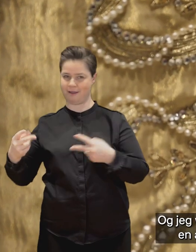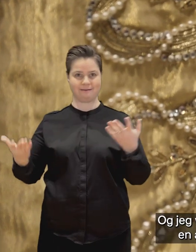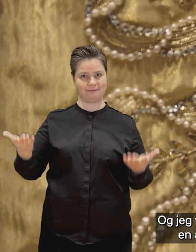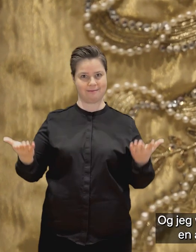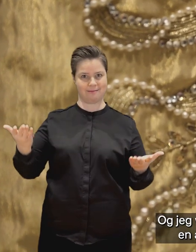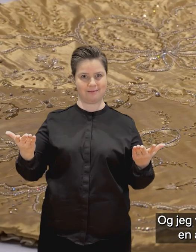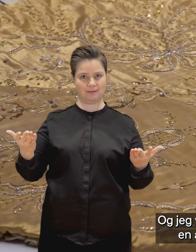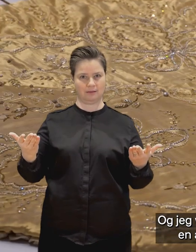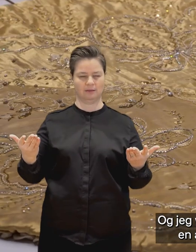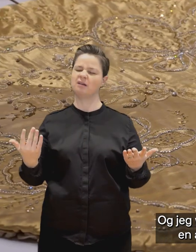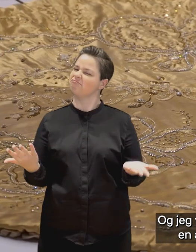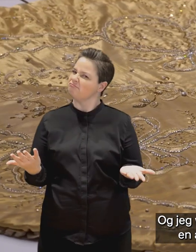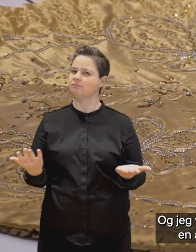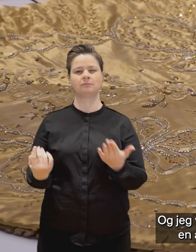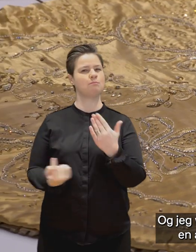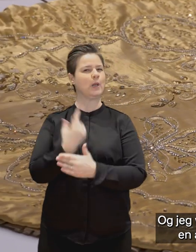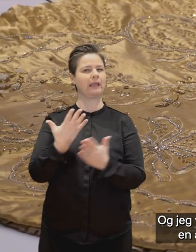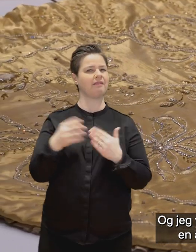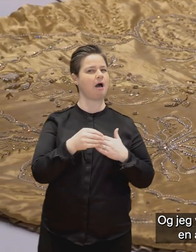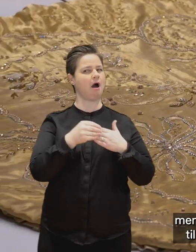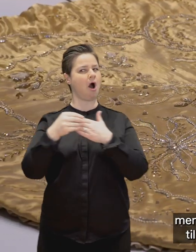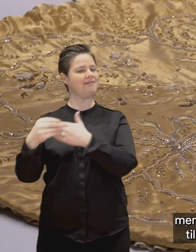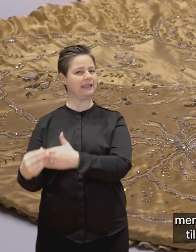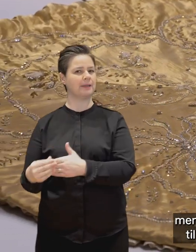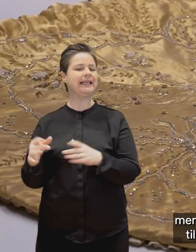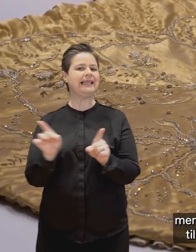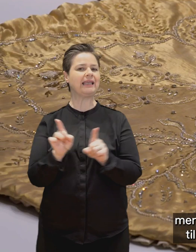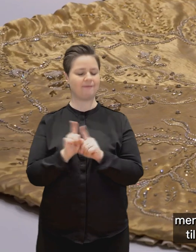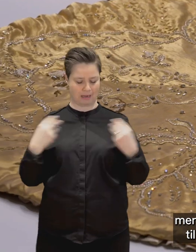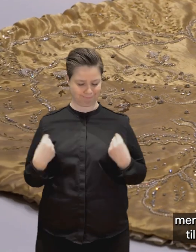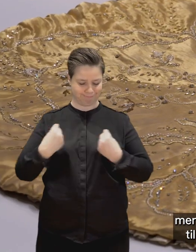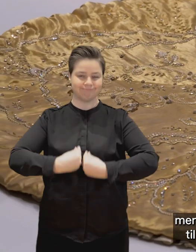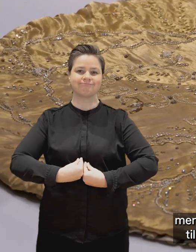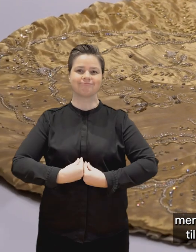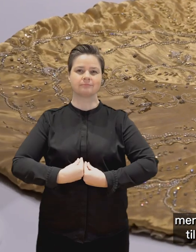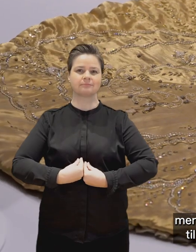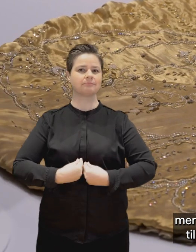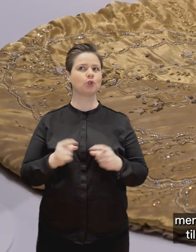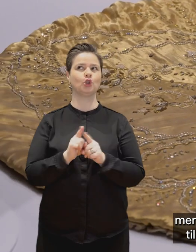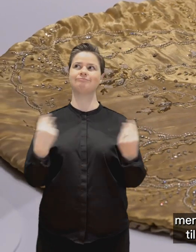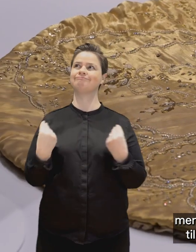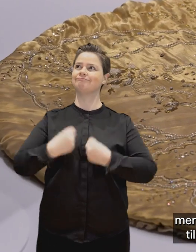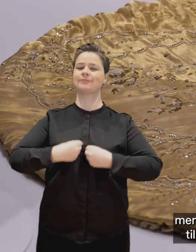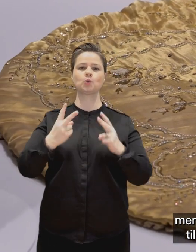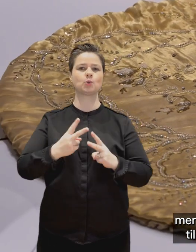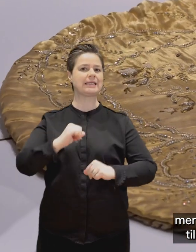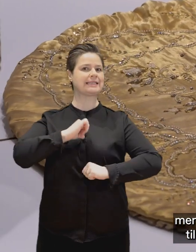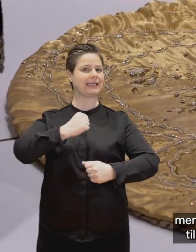Og jeg vil kanskje ikke kalle det en avledningsmanøver, men drakt kan jo brukes til å ikle seg selvtillit.